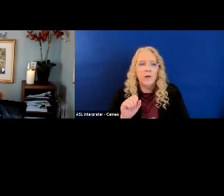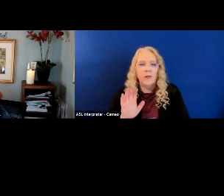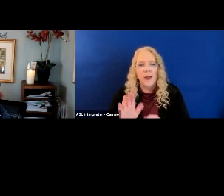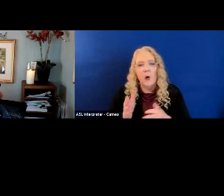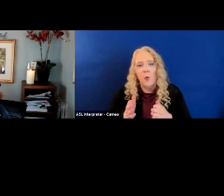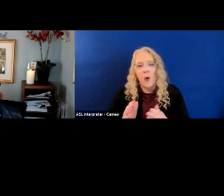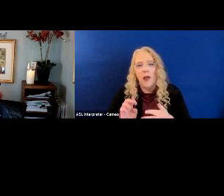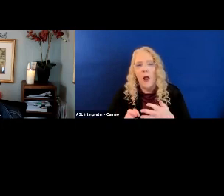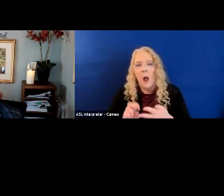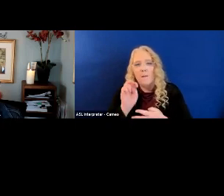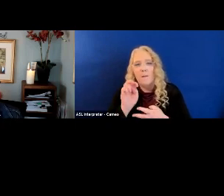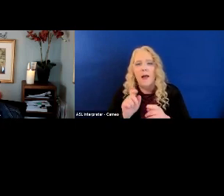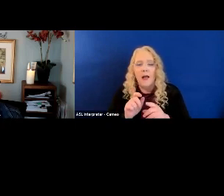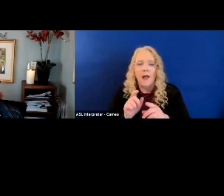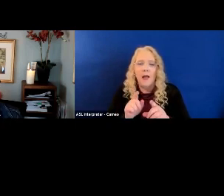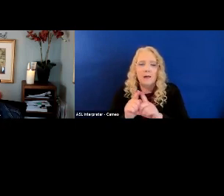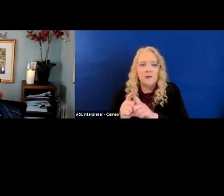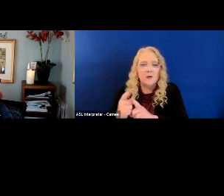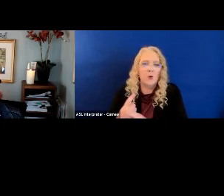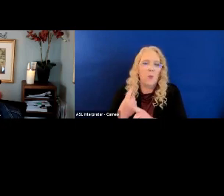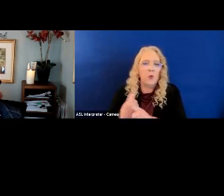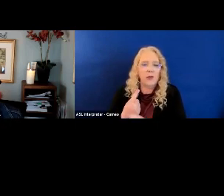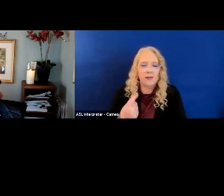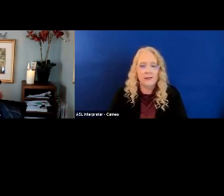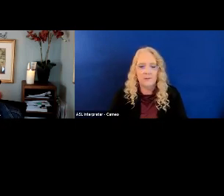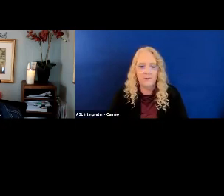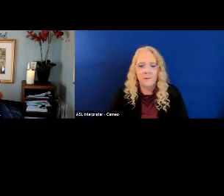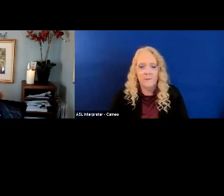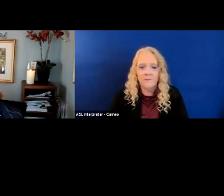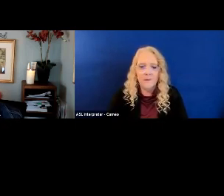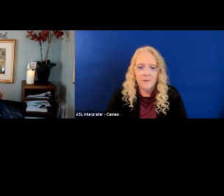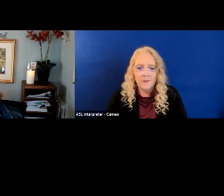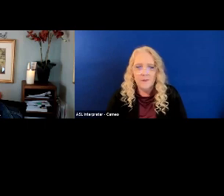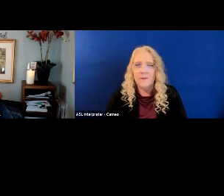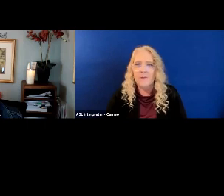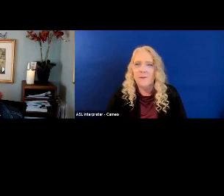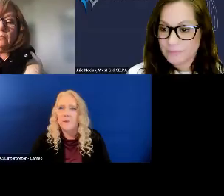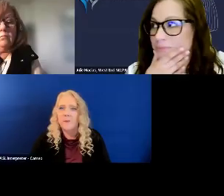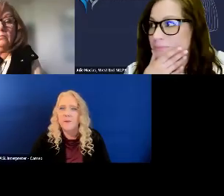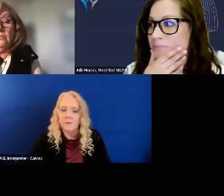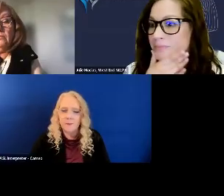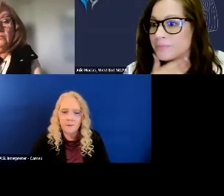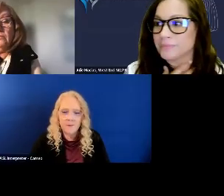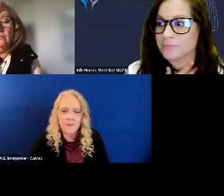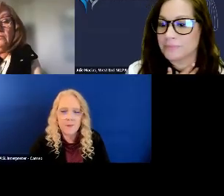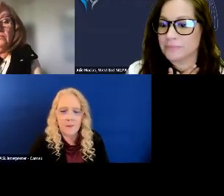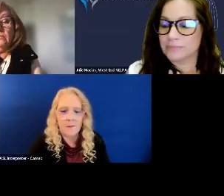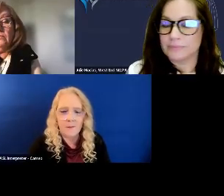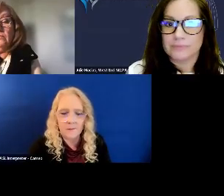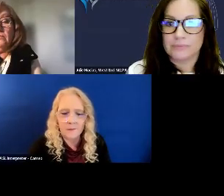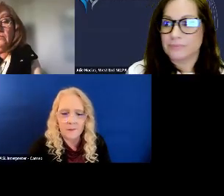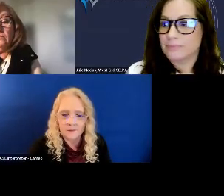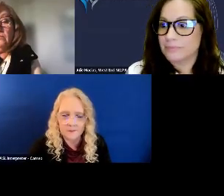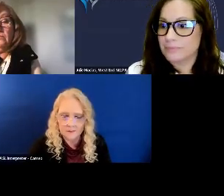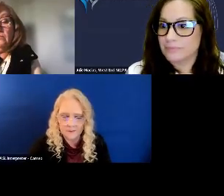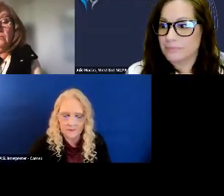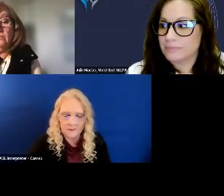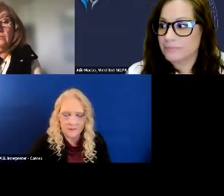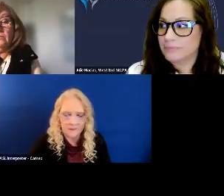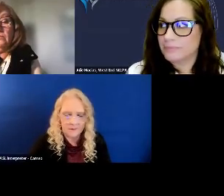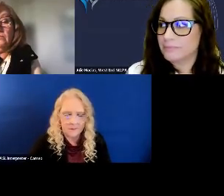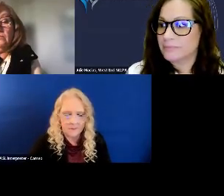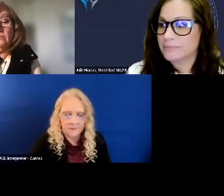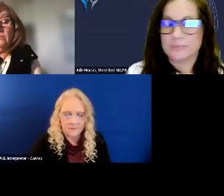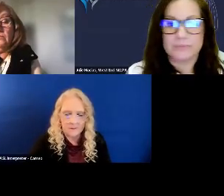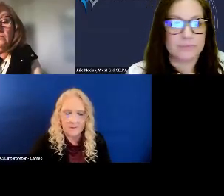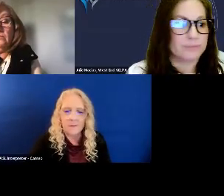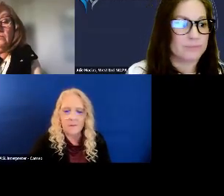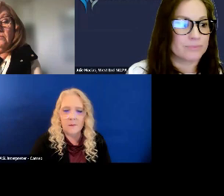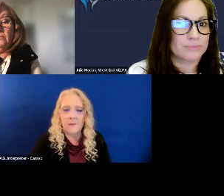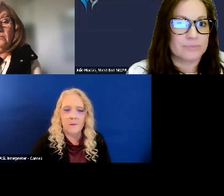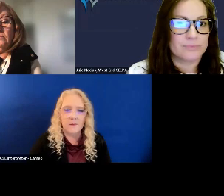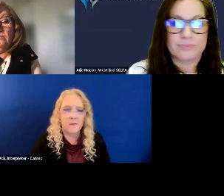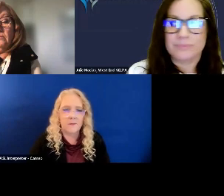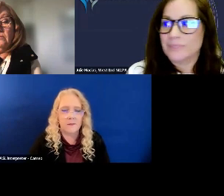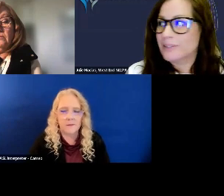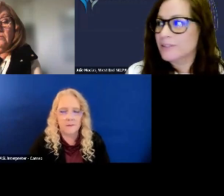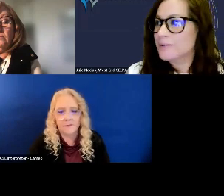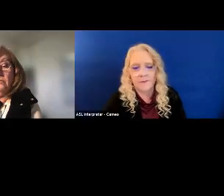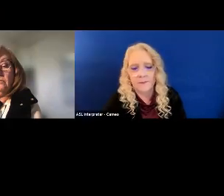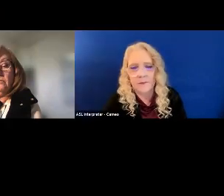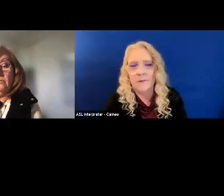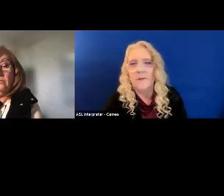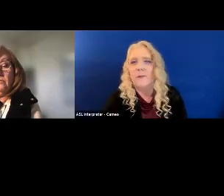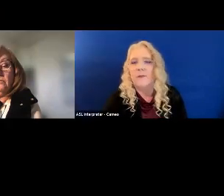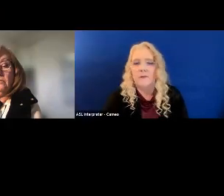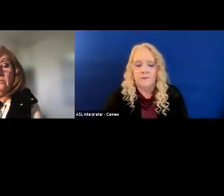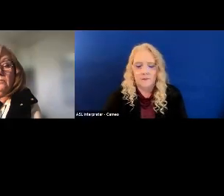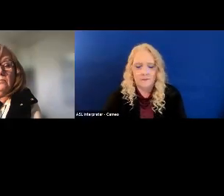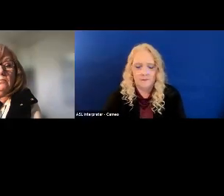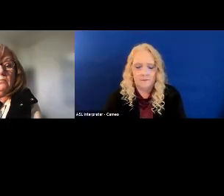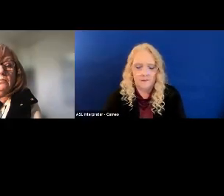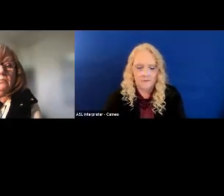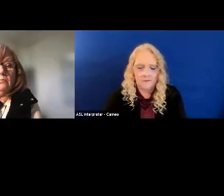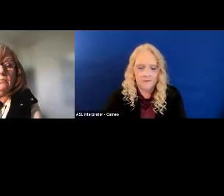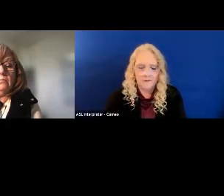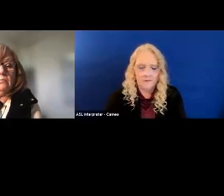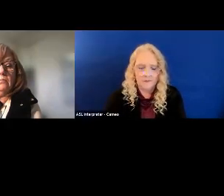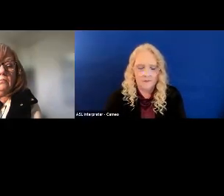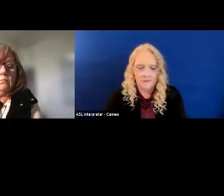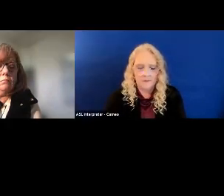de acuerdo muchas gracias por esa información